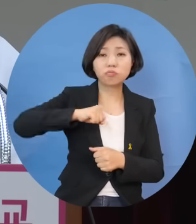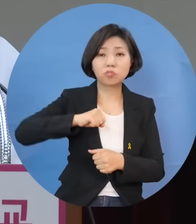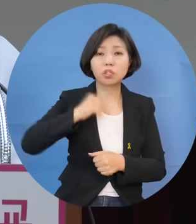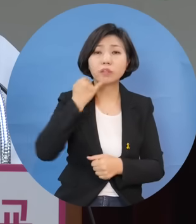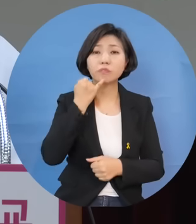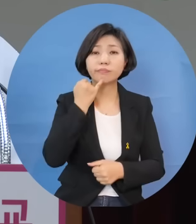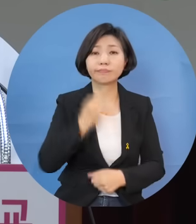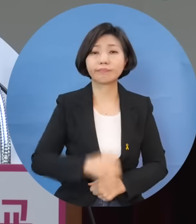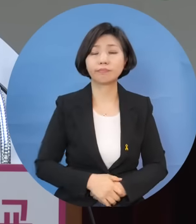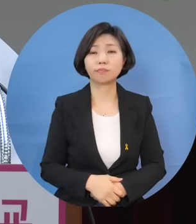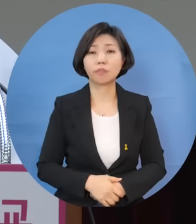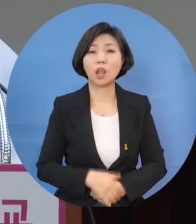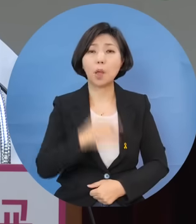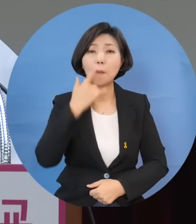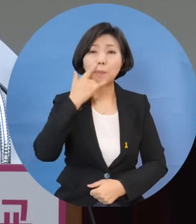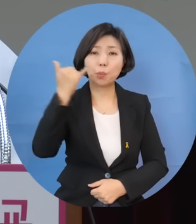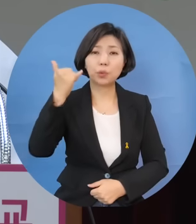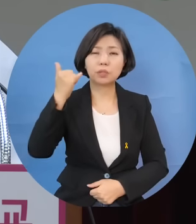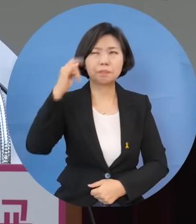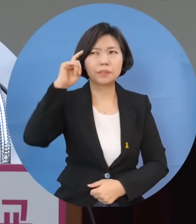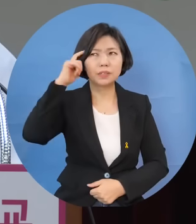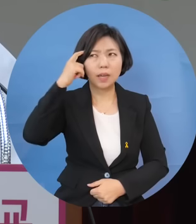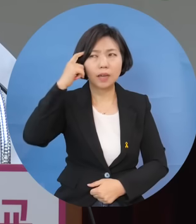그런데 여기서 부모님의 의사를 조금 고려해야 되는 게